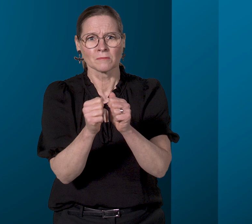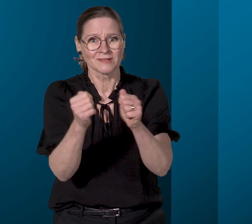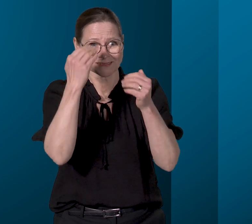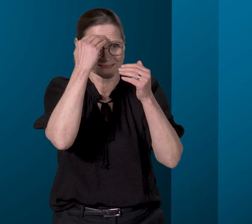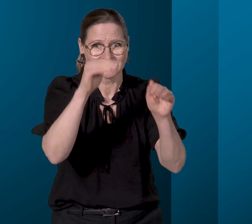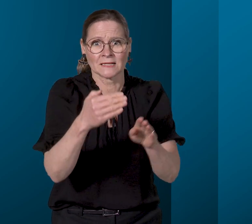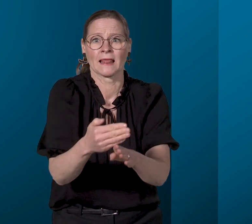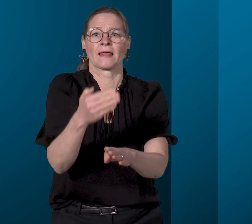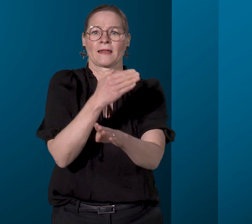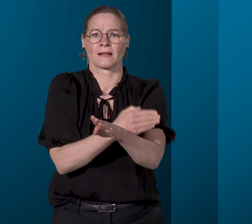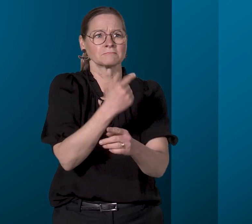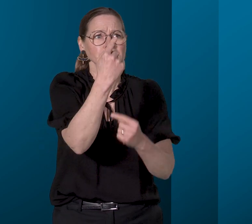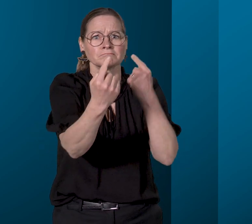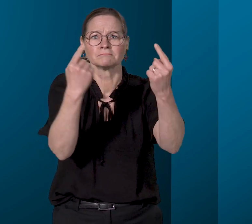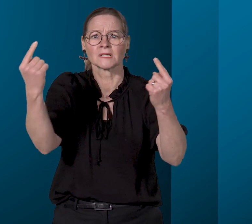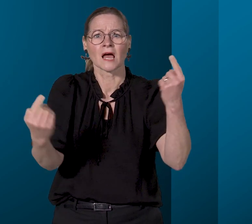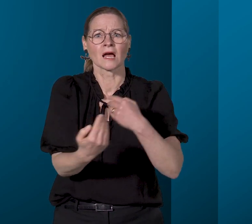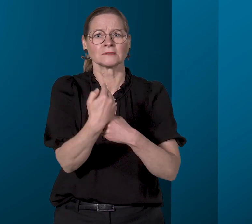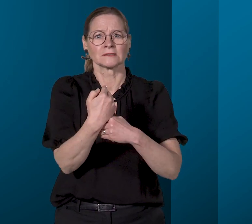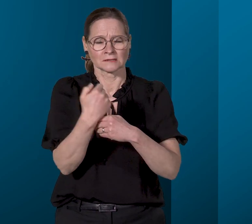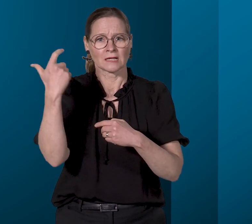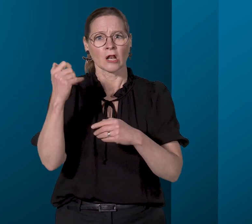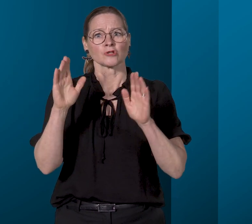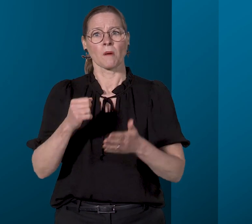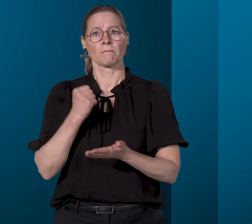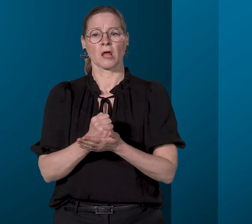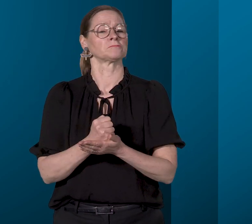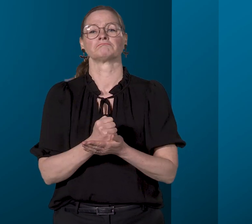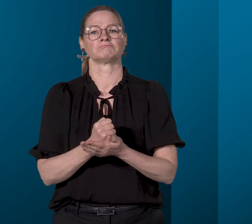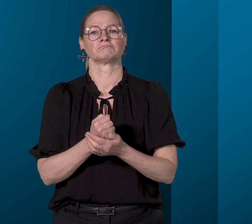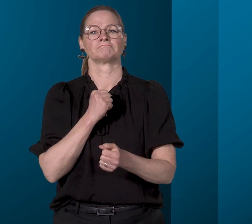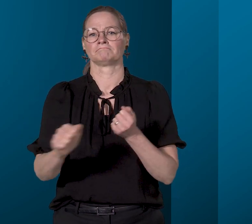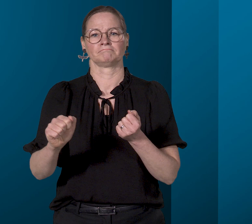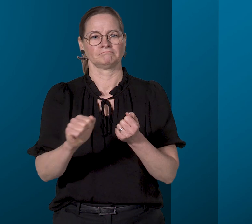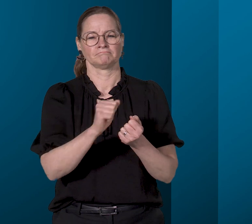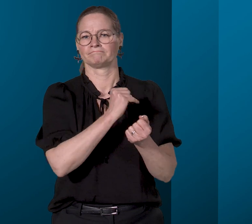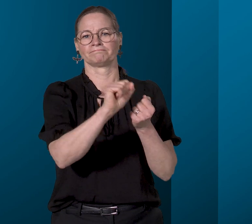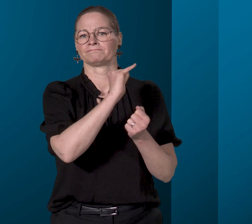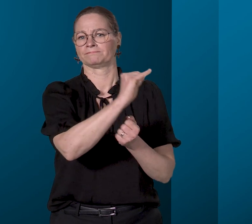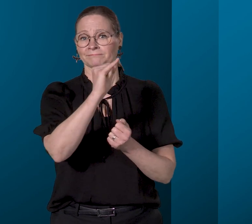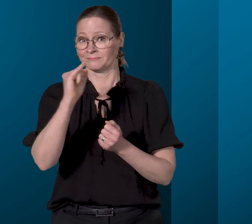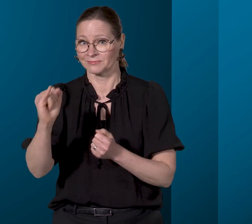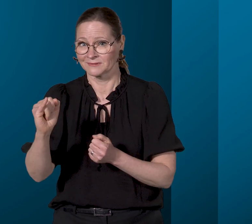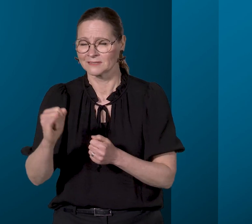mutta on tehnyt linjaukseen liittyviä kielteisiä päätöksiä - yksittäisille asiakkaille jo ennen asiasta tiedottamista.